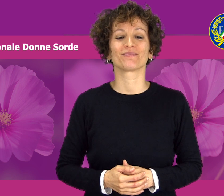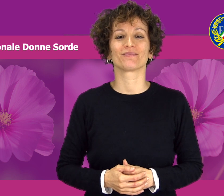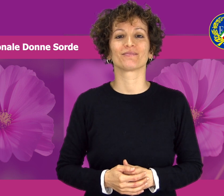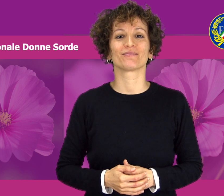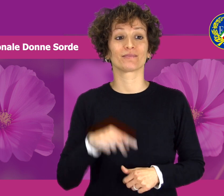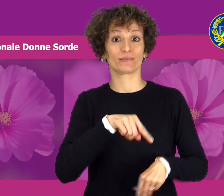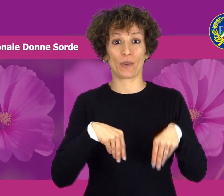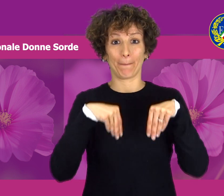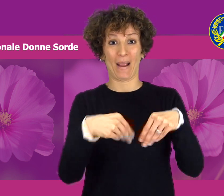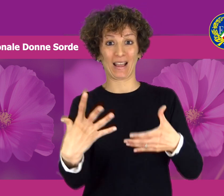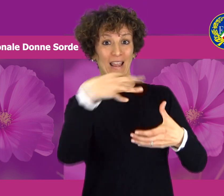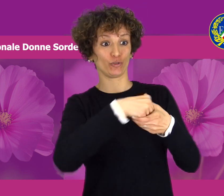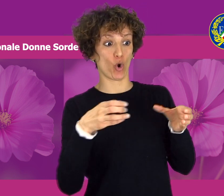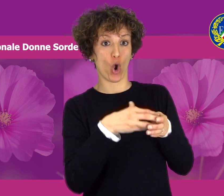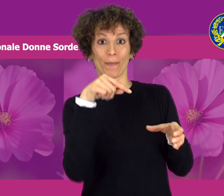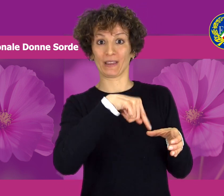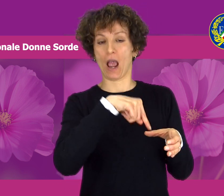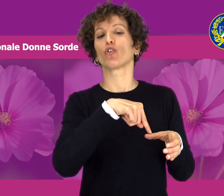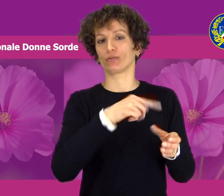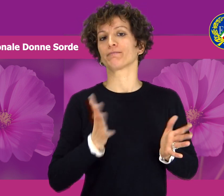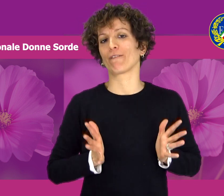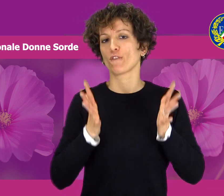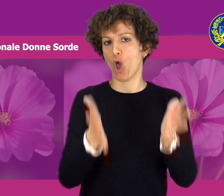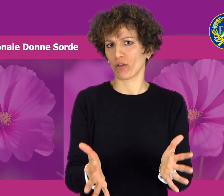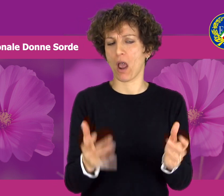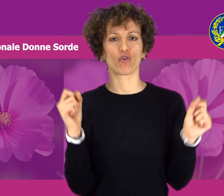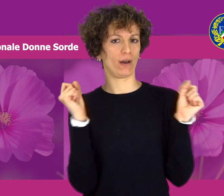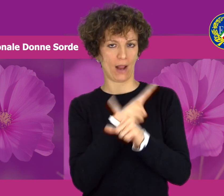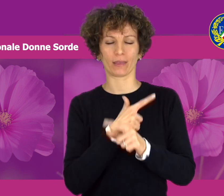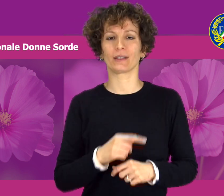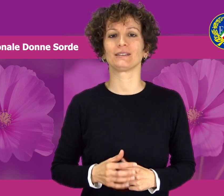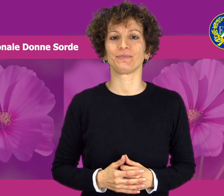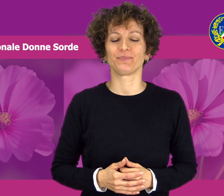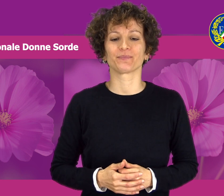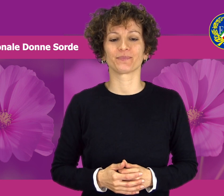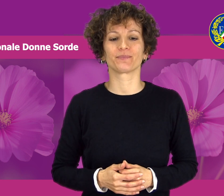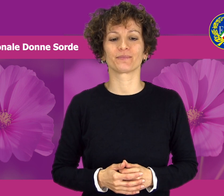La partecipazione al Comitato Nazionale Donne Sorde è da intendersi totalmente a titolo volontario e gratuito.